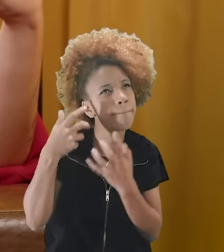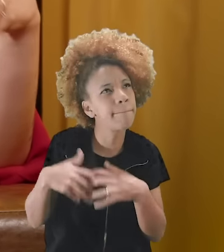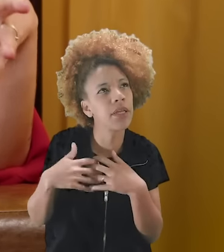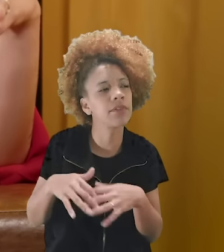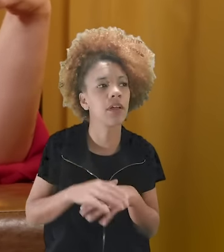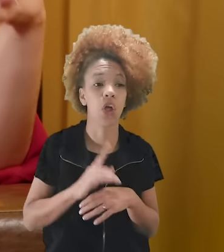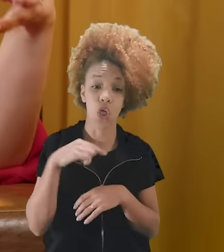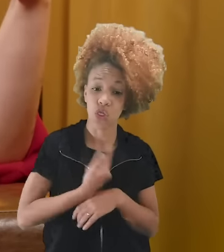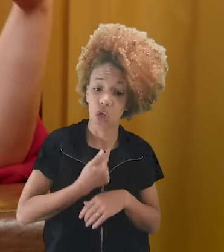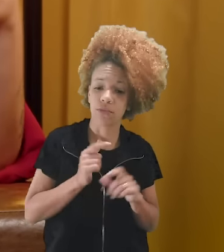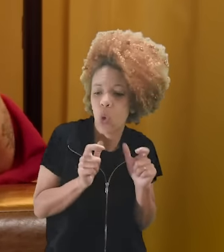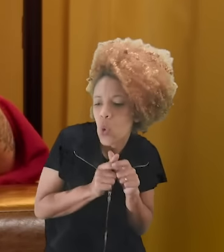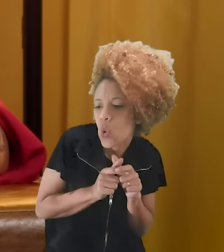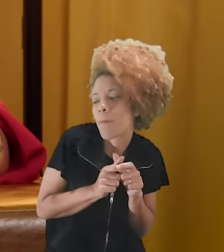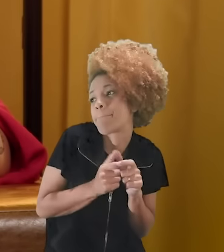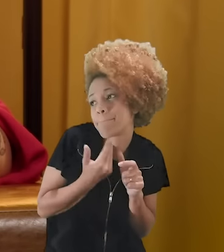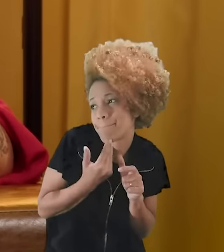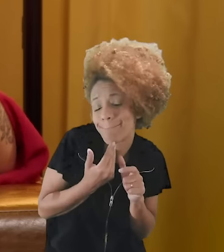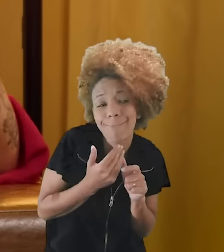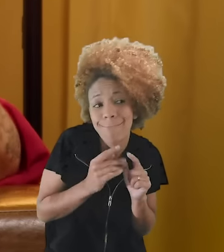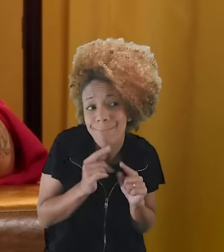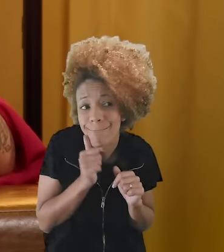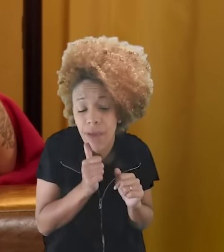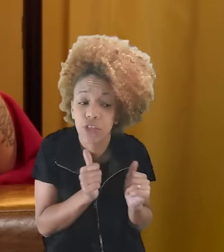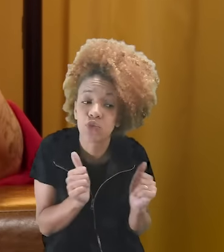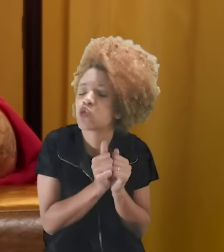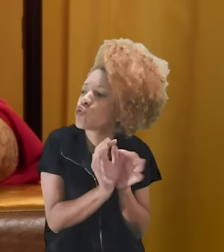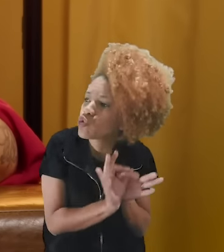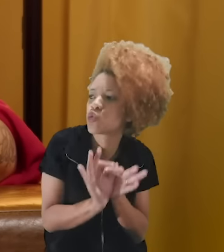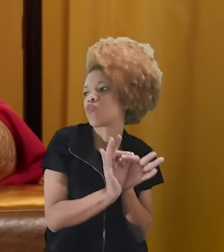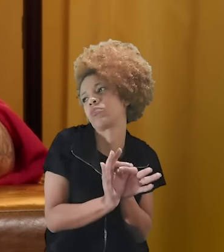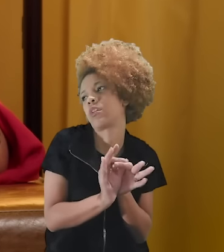pensam que tipo gente somos a minoria aqui para dar voz uma voz feminina vamos juntas sabe isso